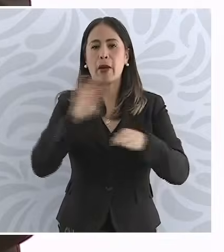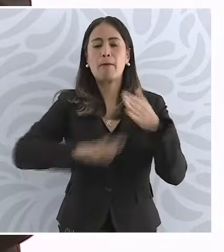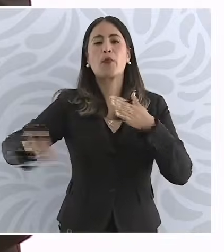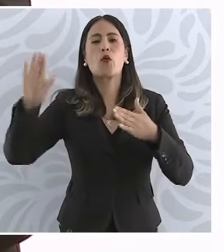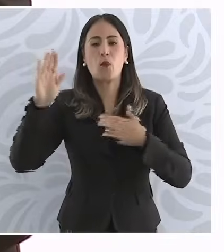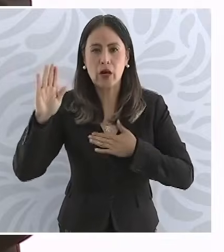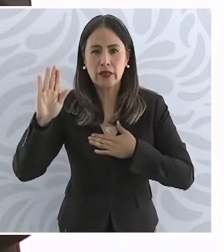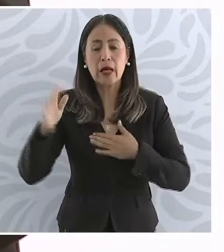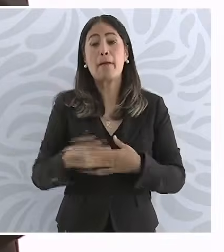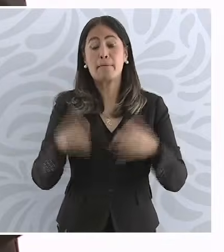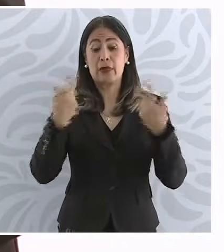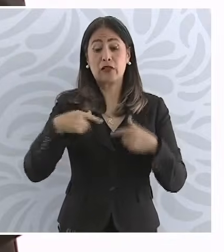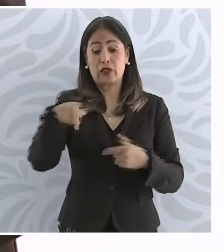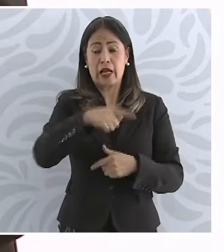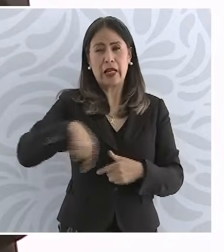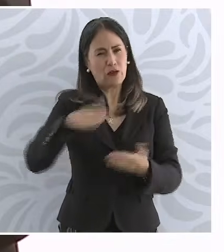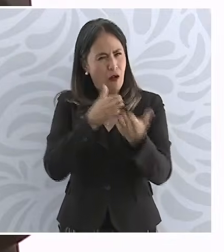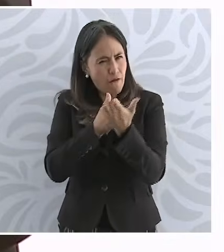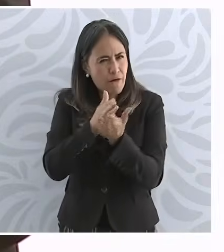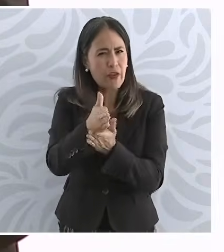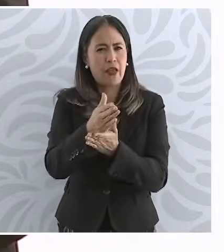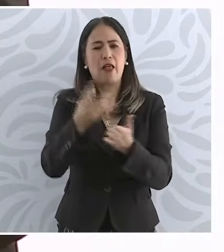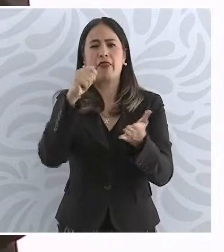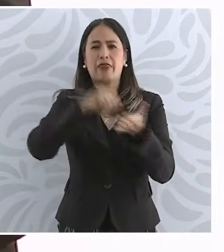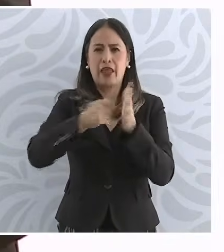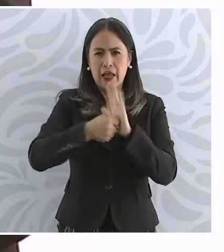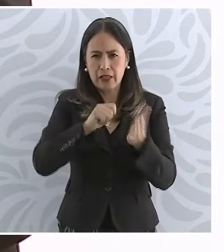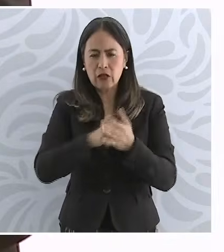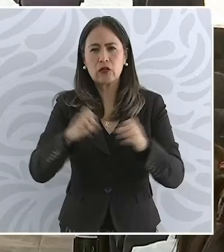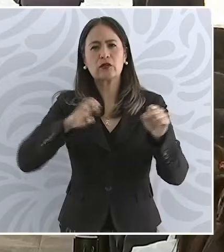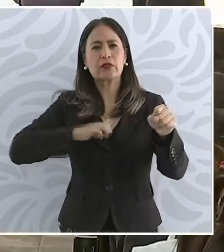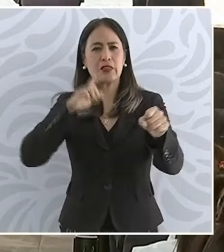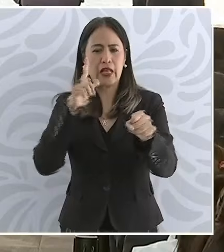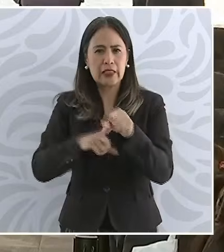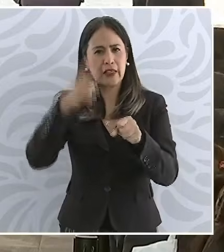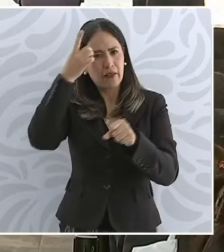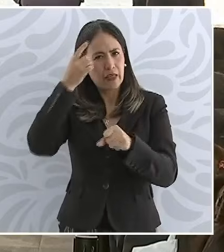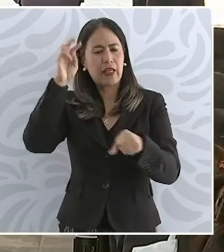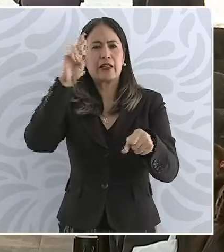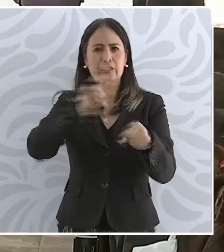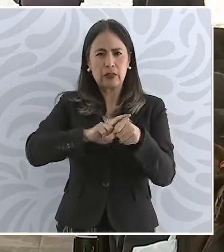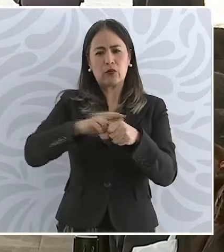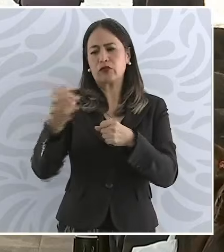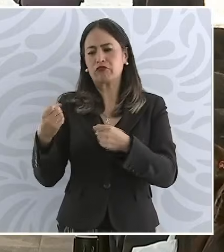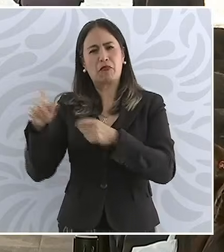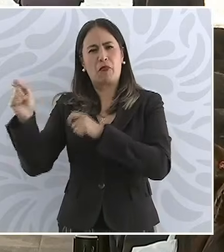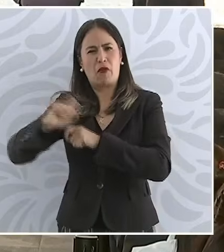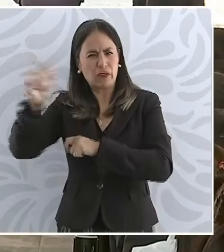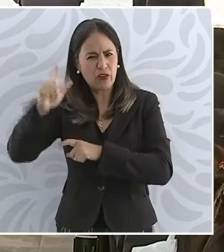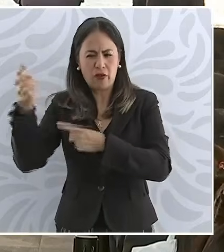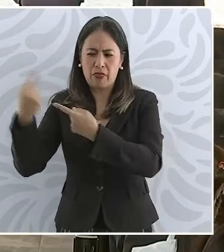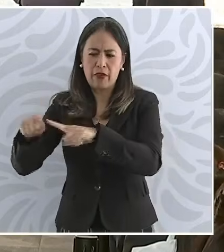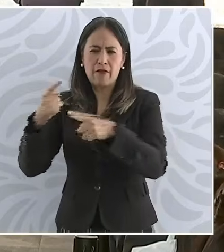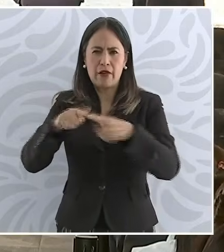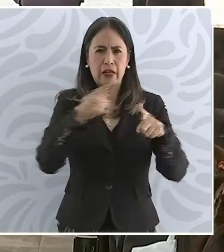empleados técnicos especialistas y directivos de incontables profesiones pex Ha logrado superar